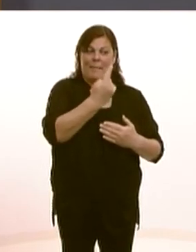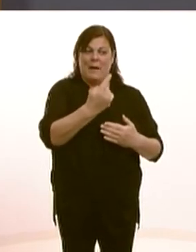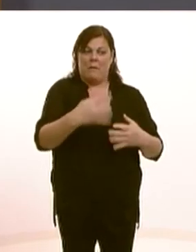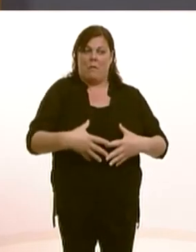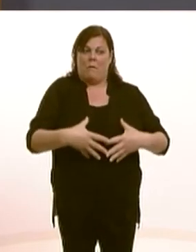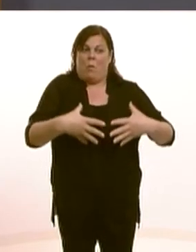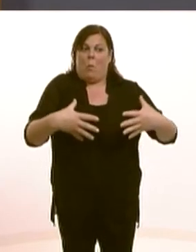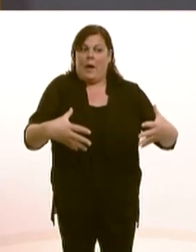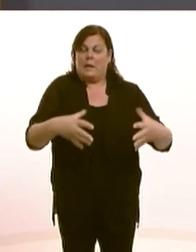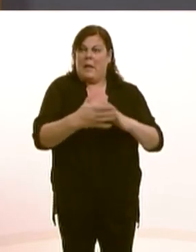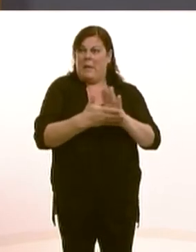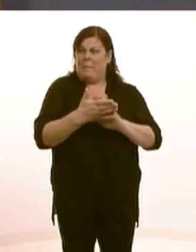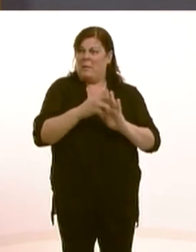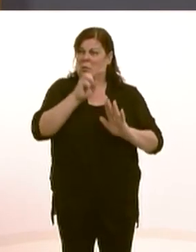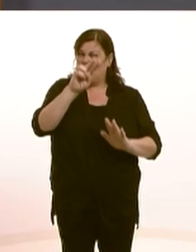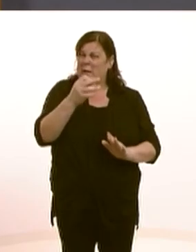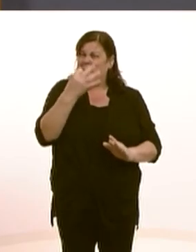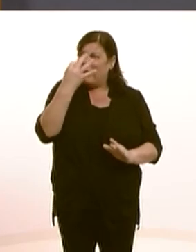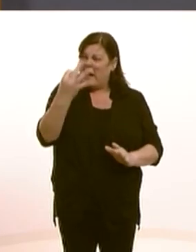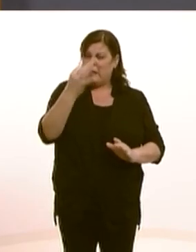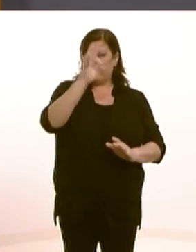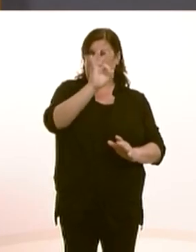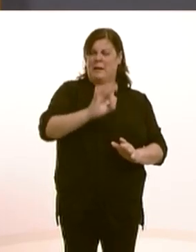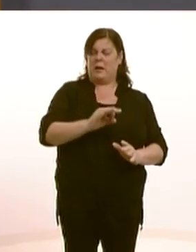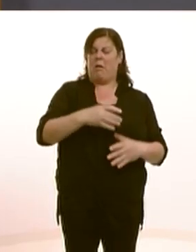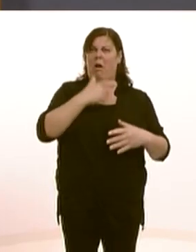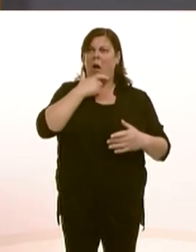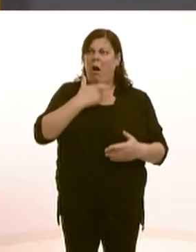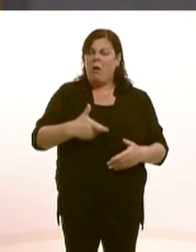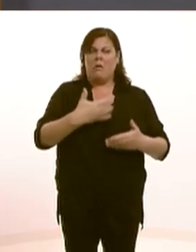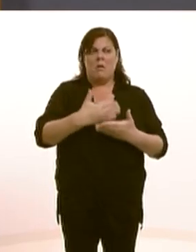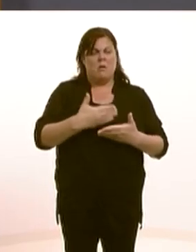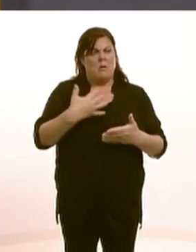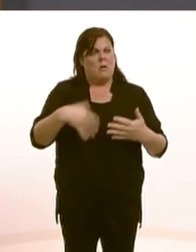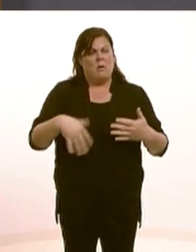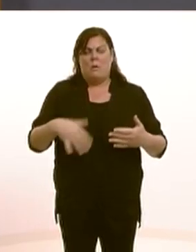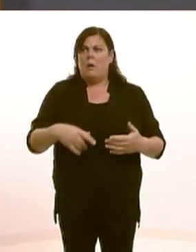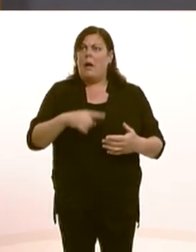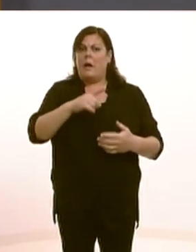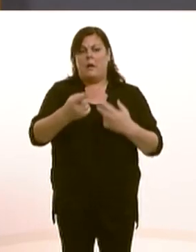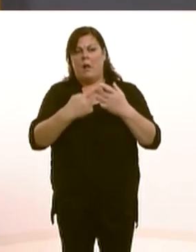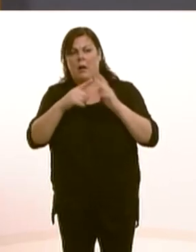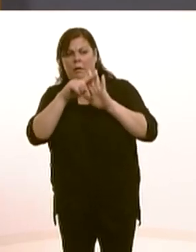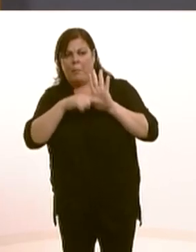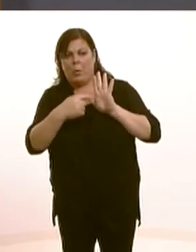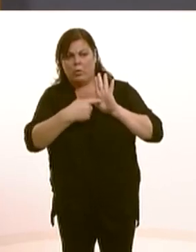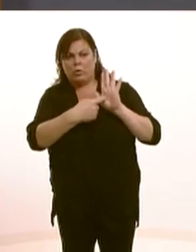Mae adroddiad arall yn ddiweddar wedi dangos bod tri chwarter o blant ym Mhrydain yn cael